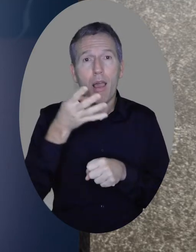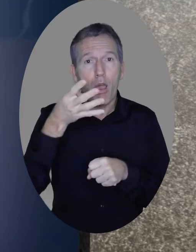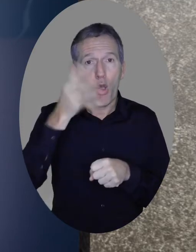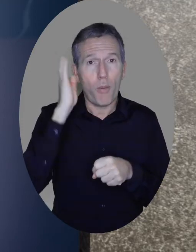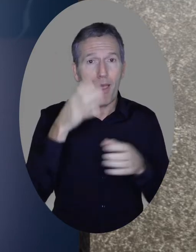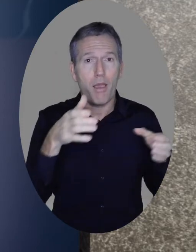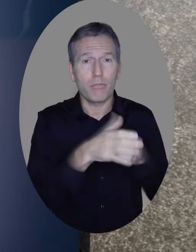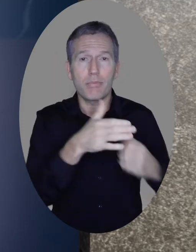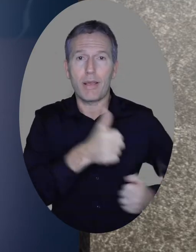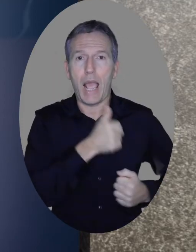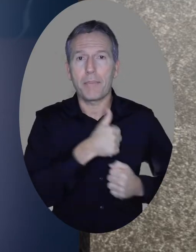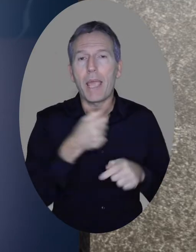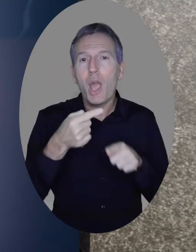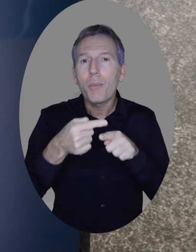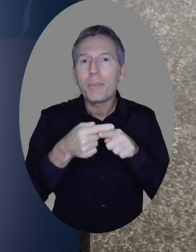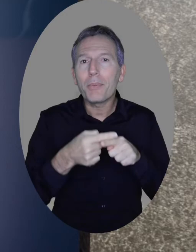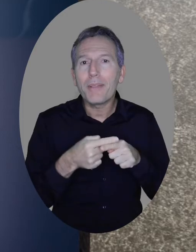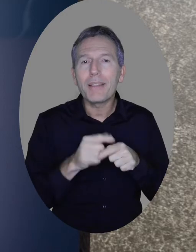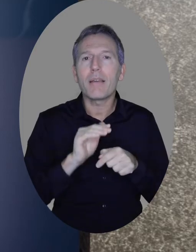César lui-même en parle, puisque certains de ces peuples